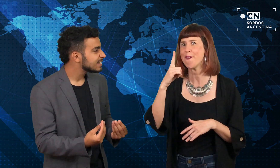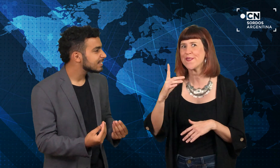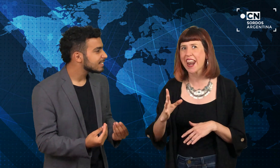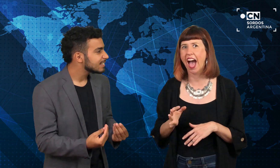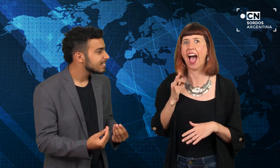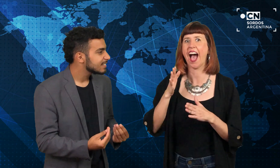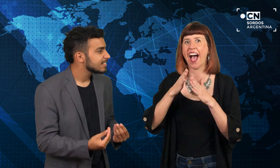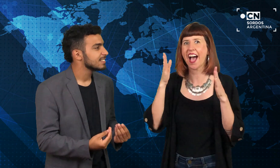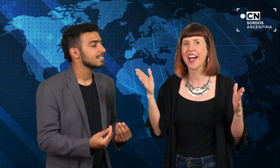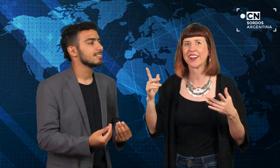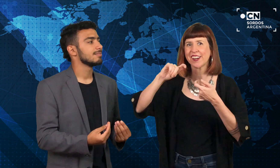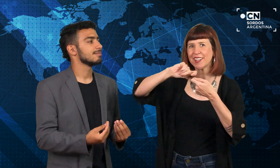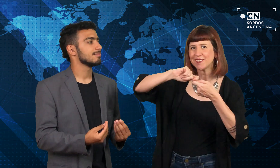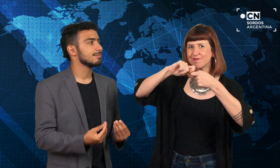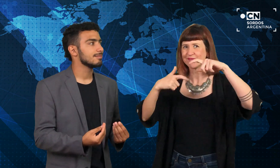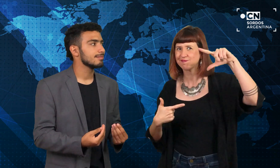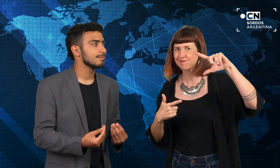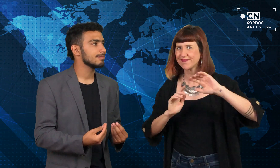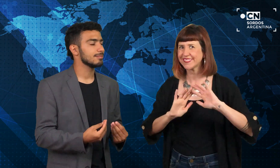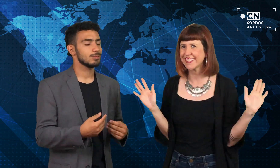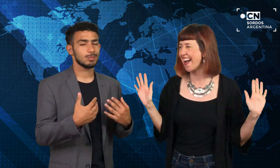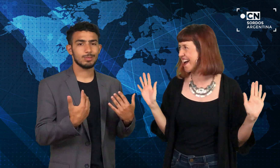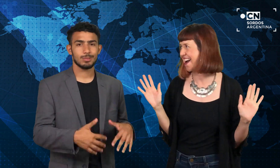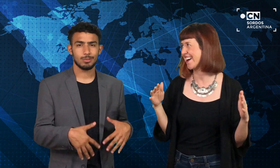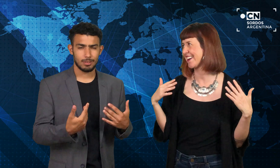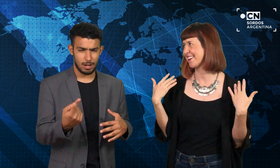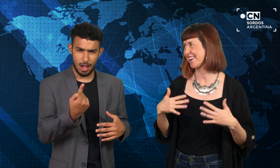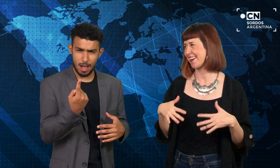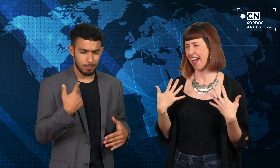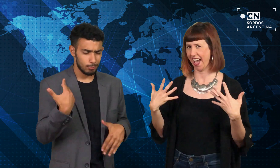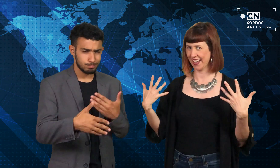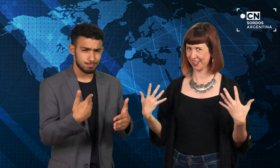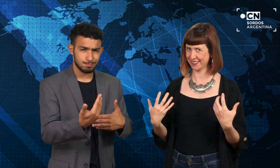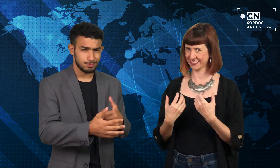Ya un año de "CN Sordos". - Guau, pasó muy rápido.